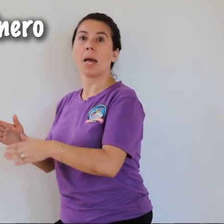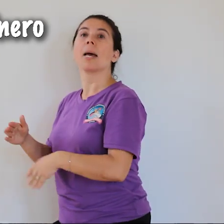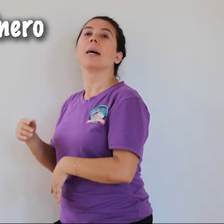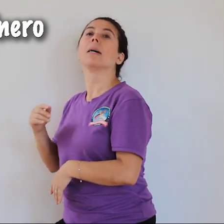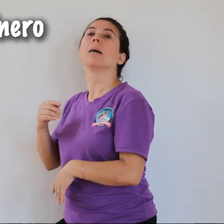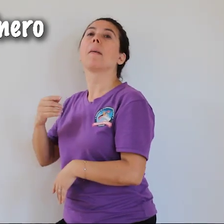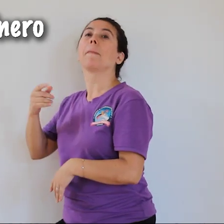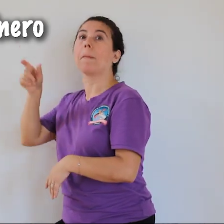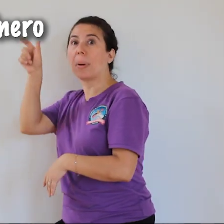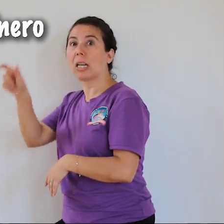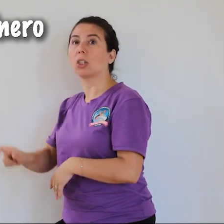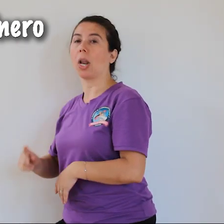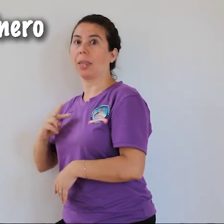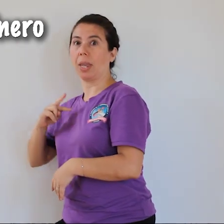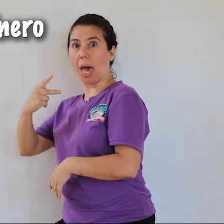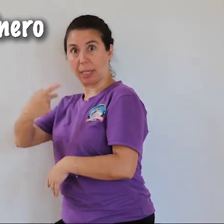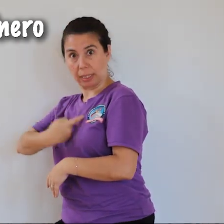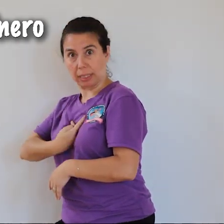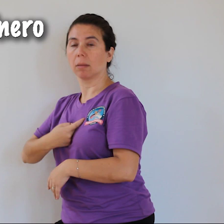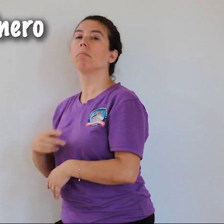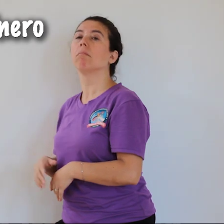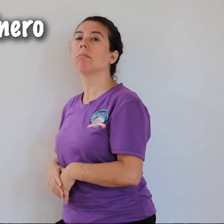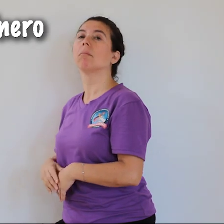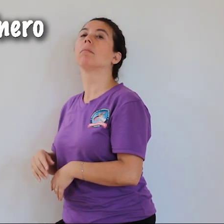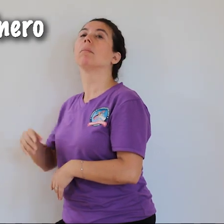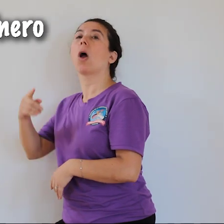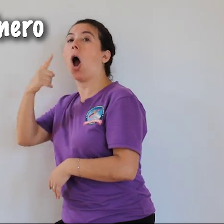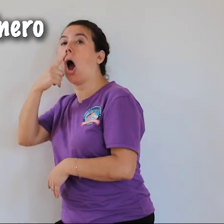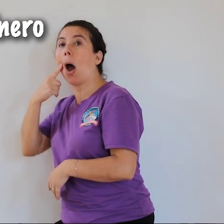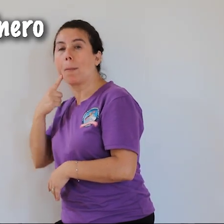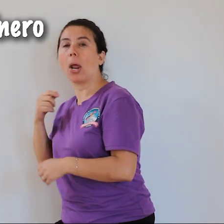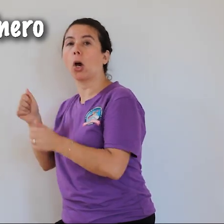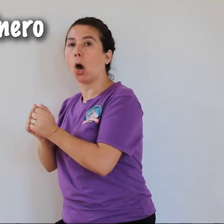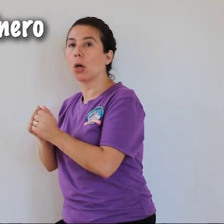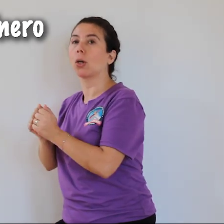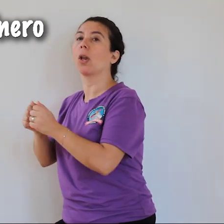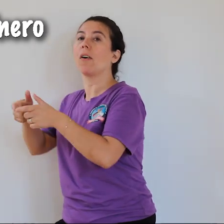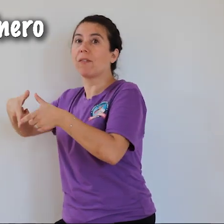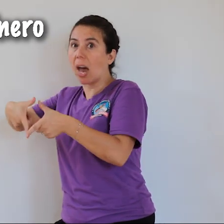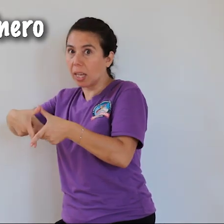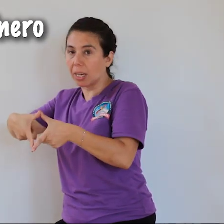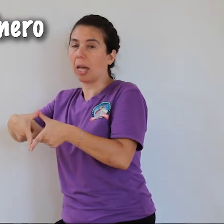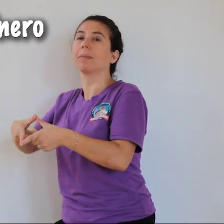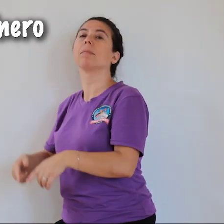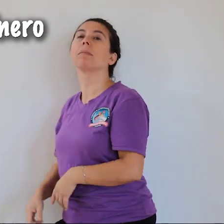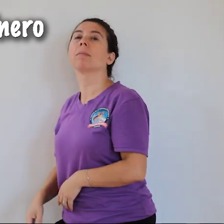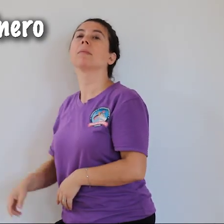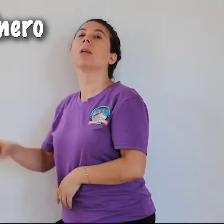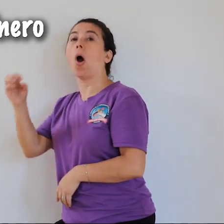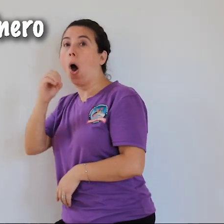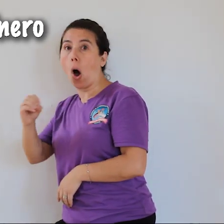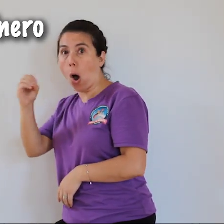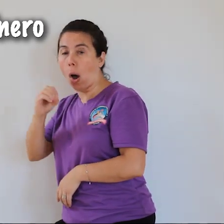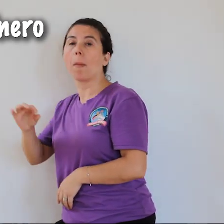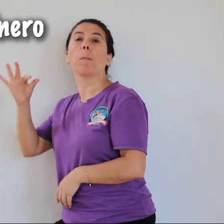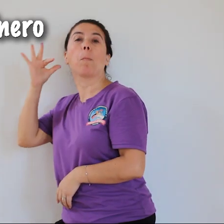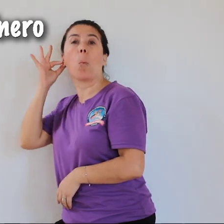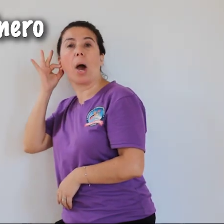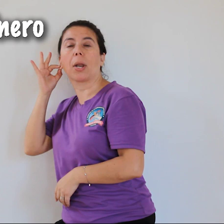Algunas personas transgénero; hombres con vagina, o mujeres con pene